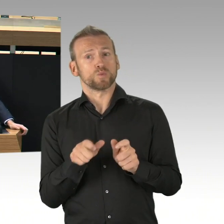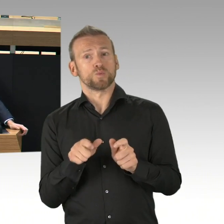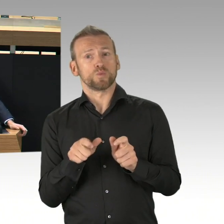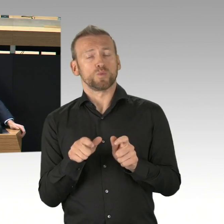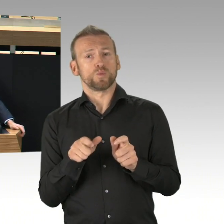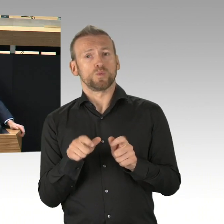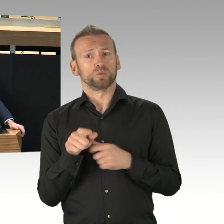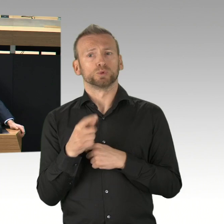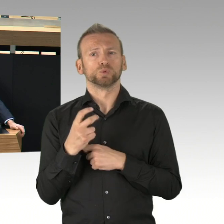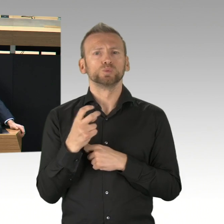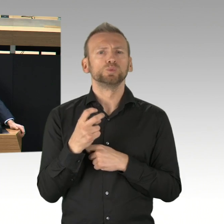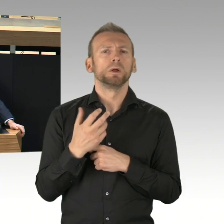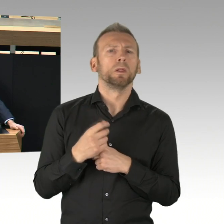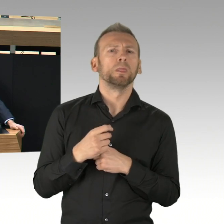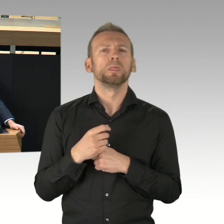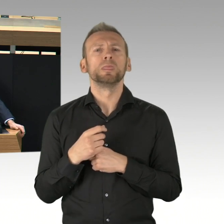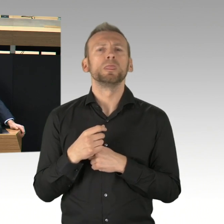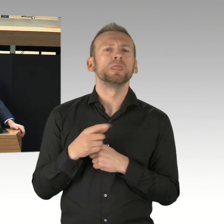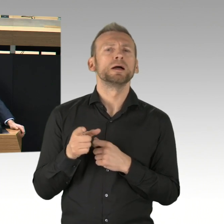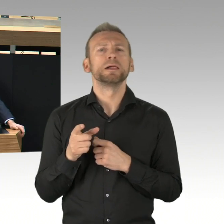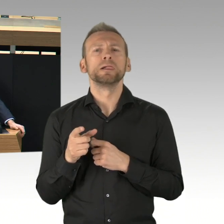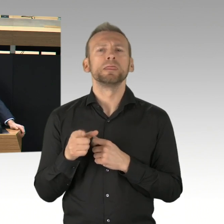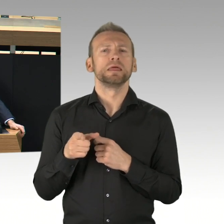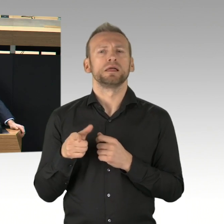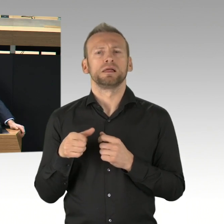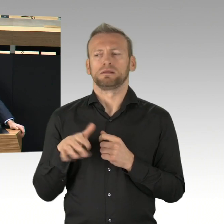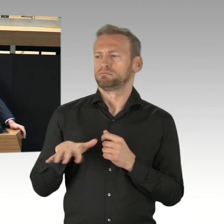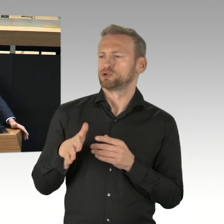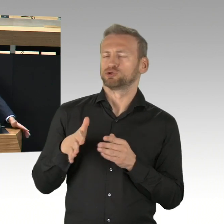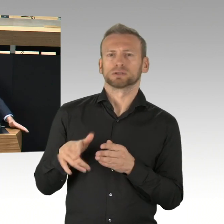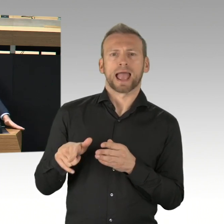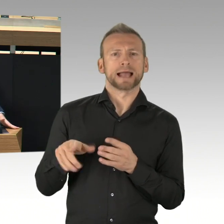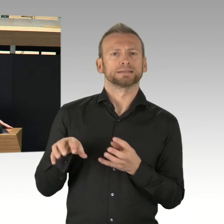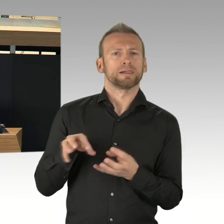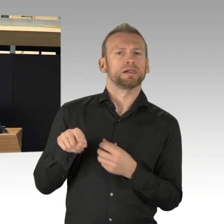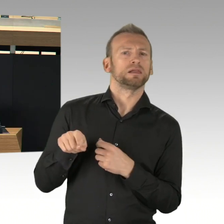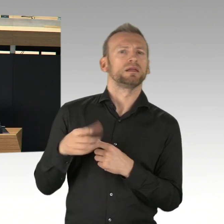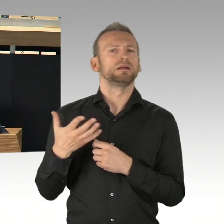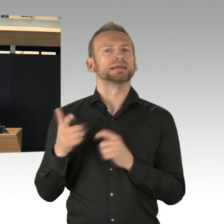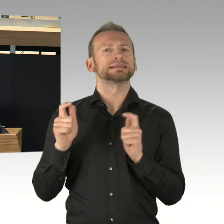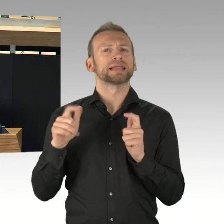650 Mietwohnungen am Thälmann-Park zu bauen. Sie haben nicht den Mut aufgebracht,